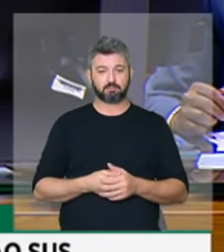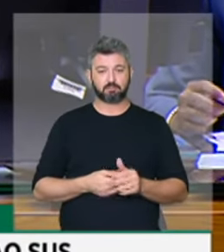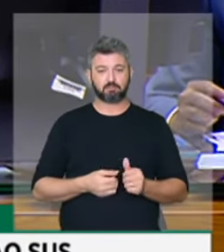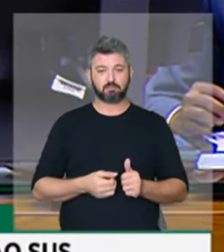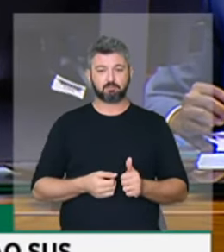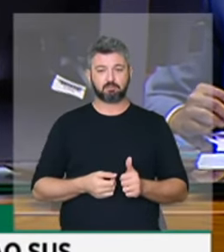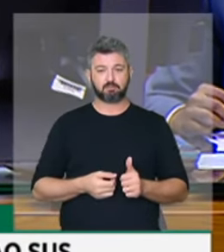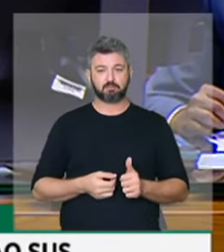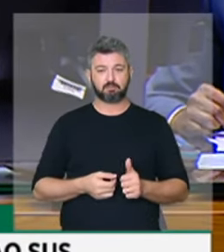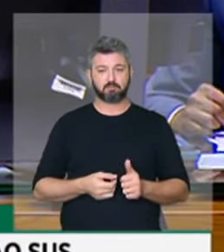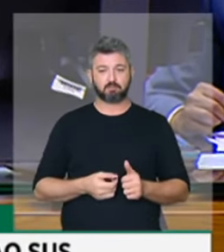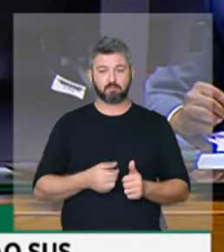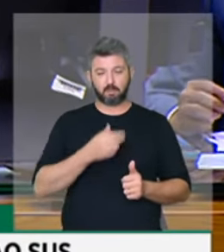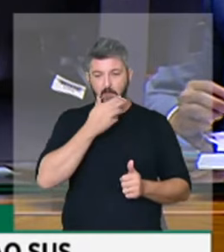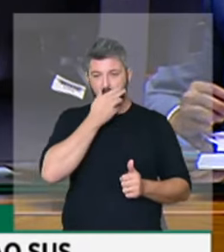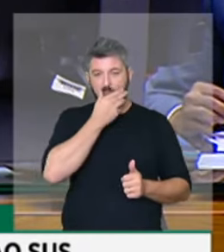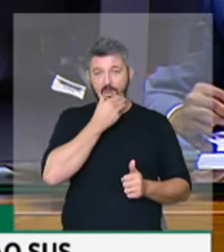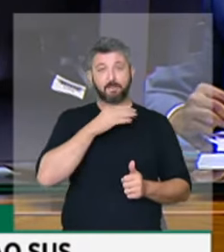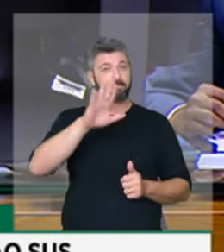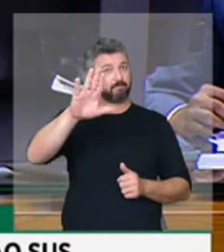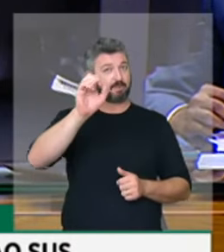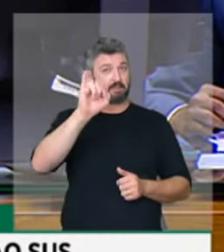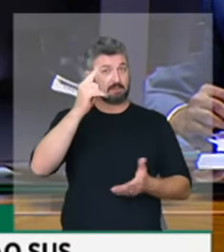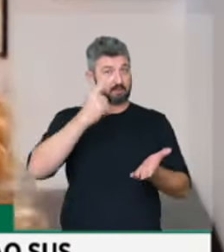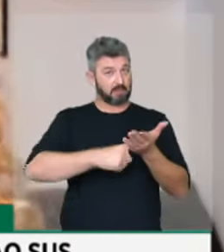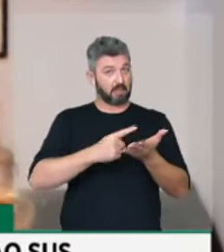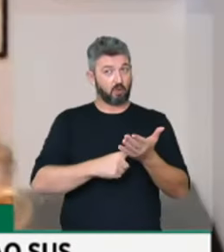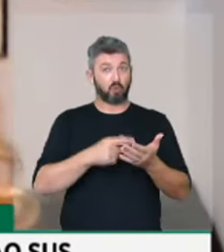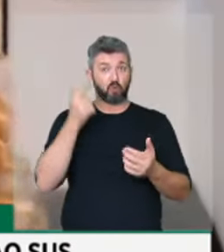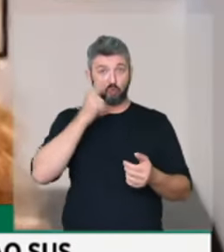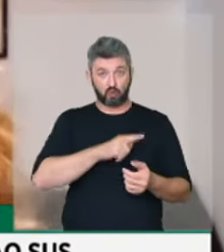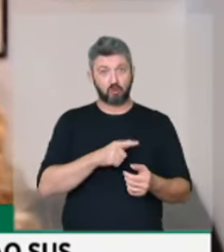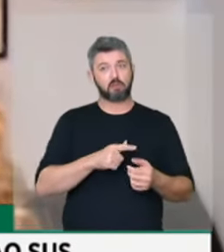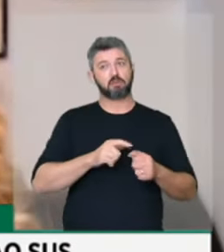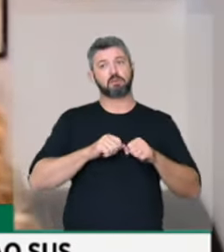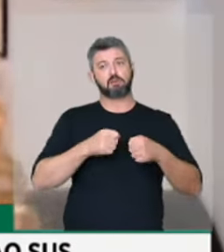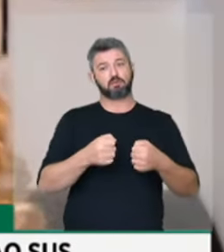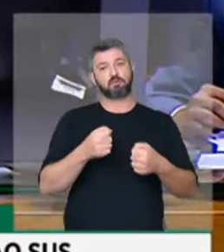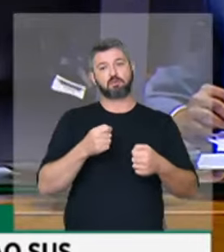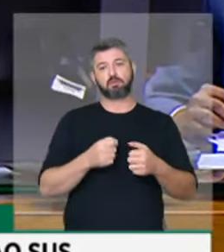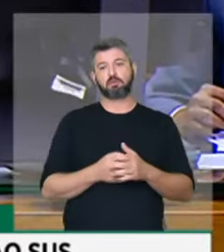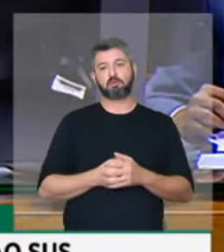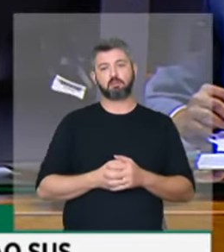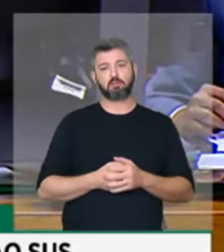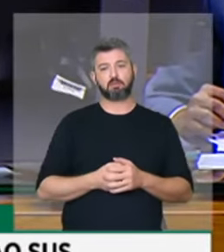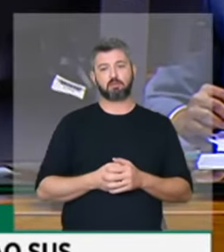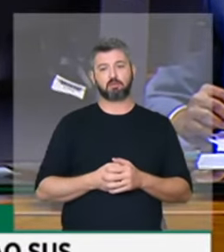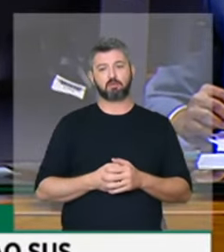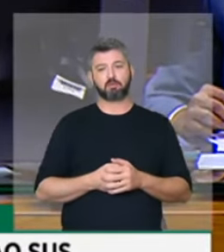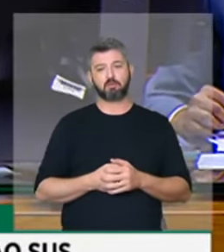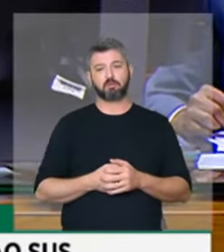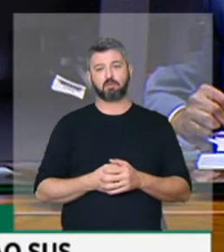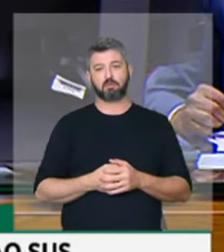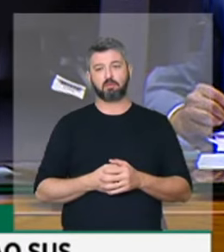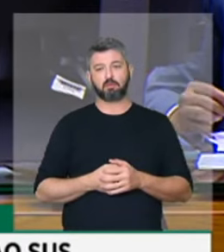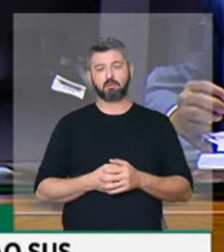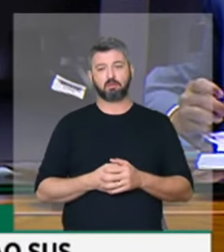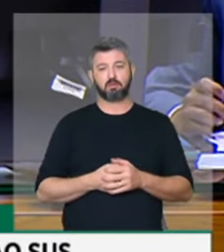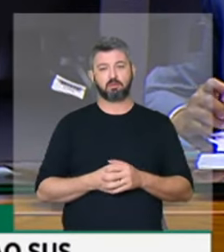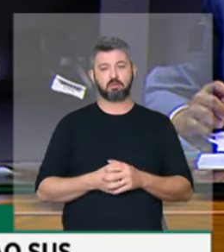POR FAVOR, COMO ORIENTA O PDT? -- [DEPUTADA]: SE CONSEGUIR FAZER O ACORDO É MELHOR. [PRESIDENTE]: A GENTE NÃO ESTÁ PREOCUPADO COM URGÊNCIA, A GENTE ESTÁ PREOCUPO COM OUTRAS COISAS,